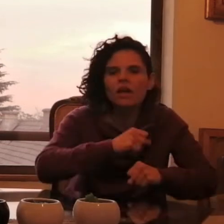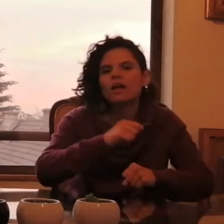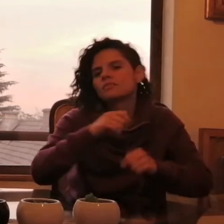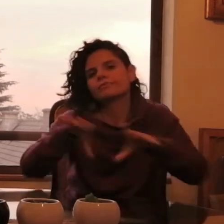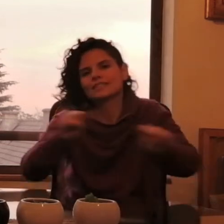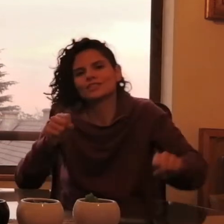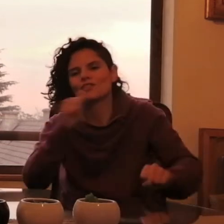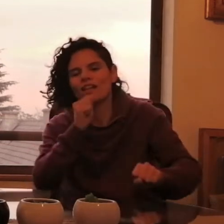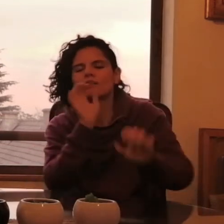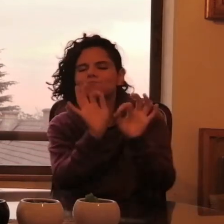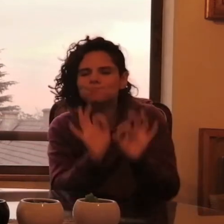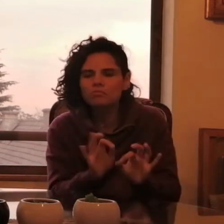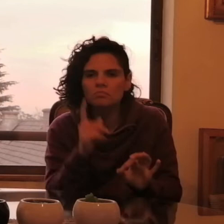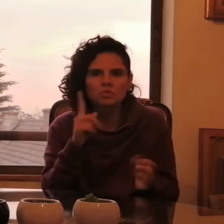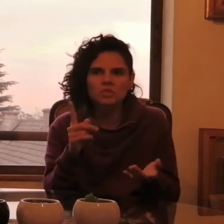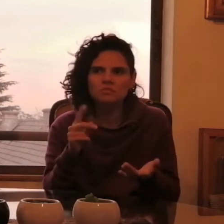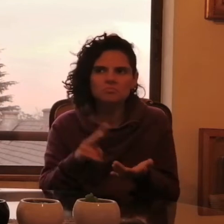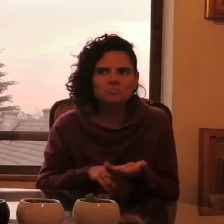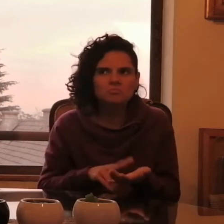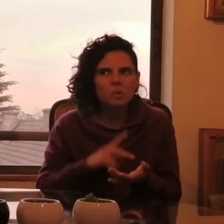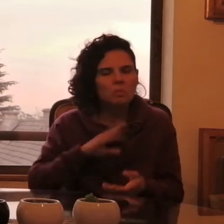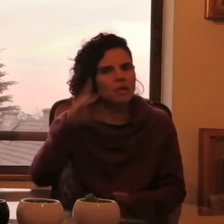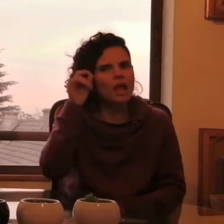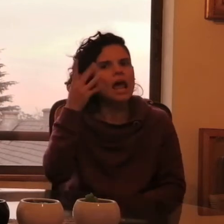el fondo igual me gané el respeto para estar ahí, para poder o sea para estar allí